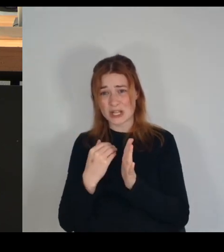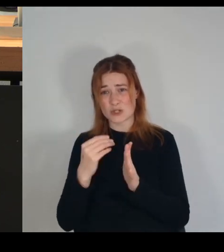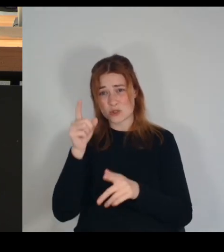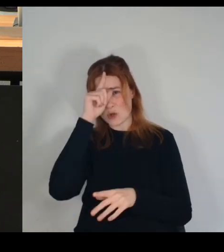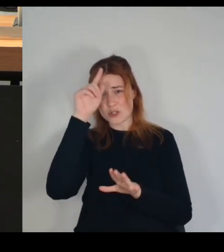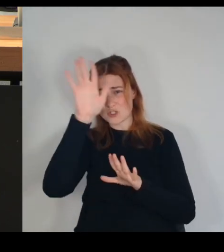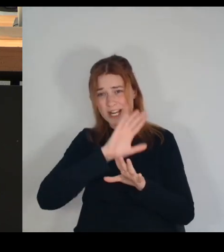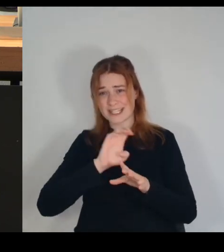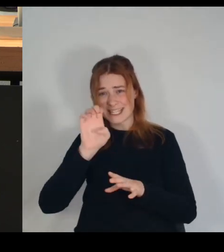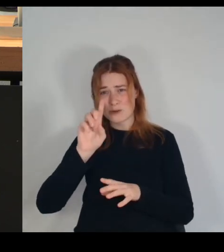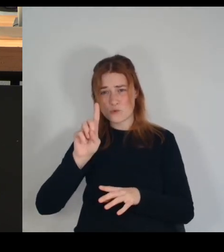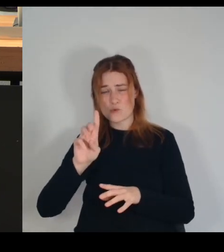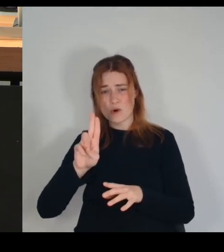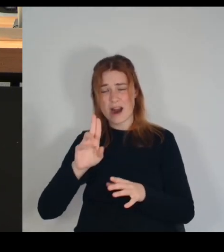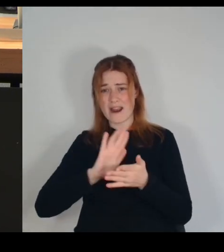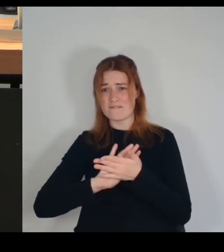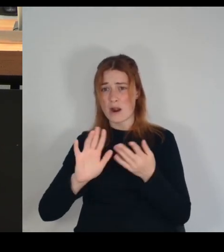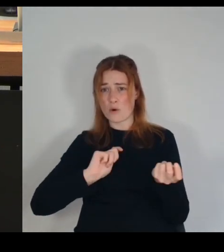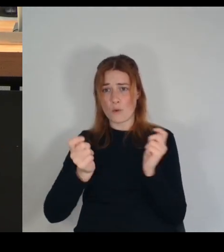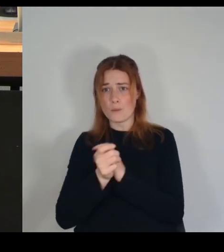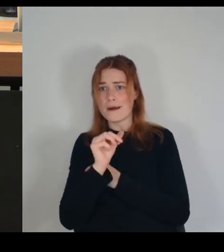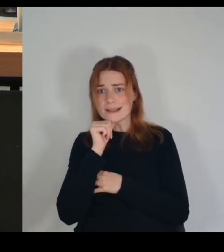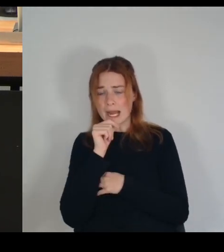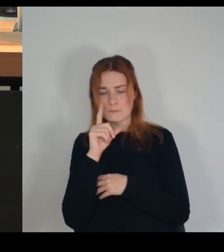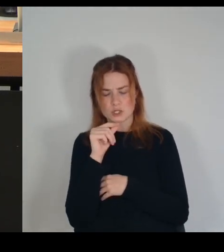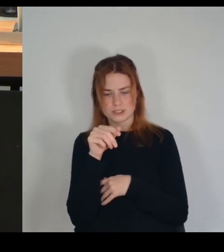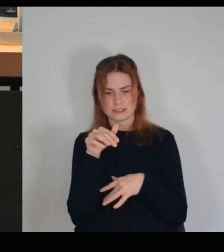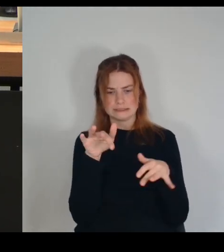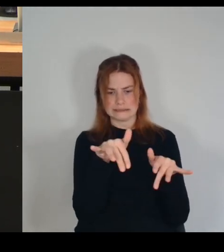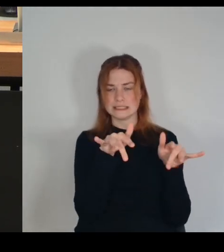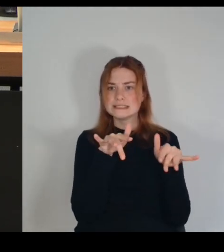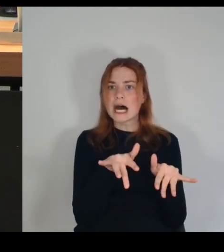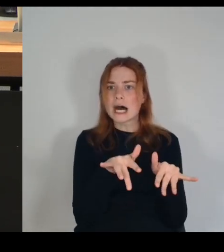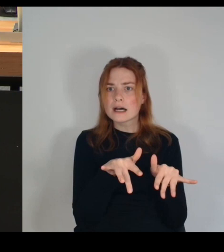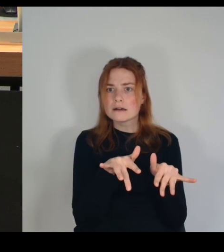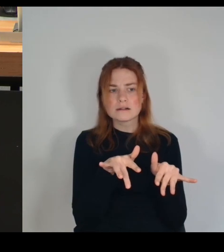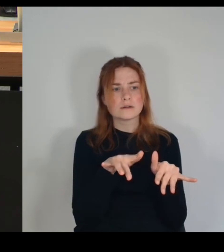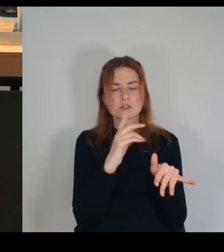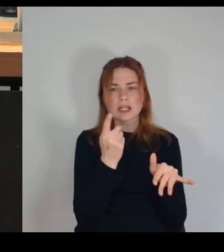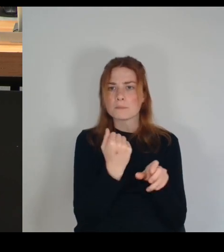Also mal unabhängig davon, dass Sie sagen auch das ist ja, ist ja schizophren. Also der Antrag ist